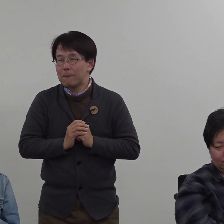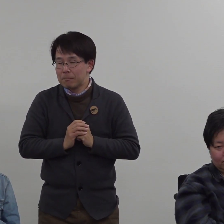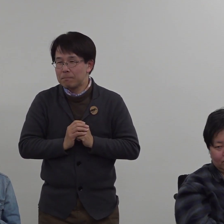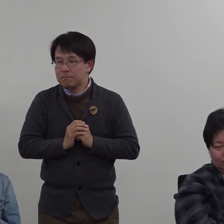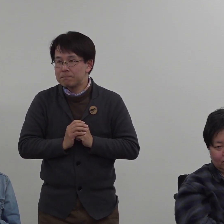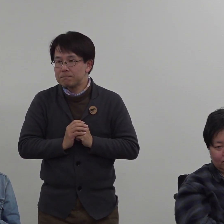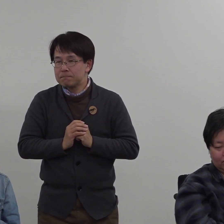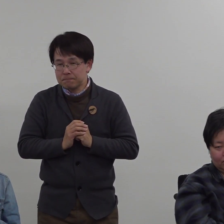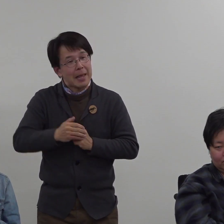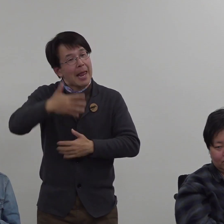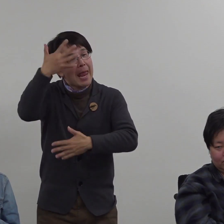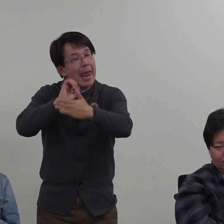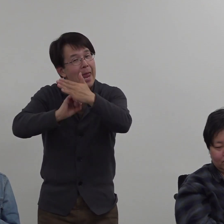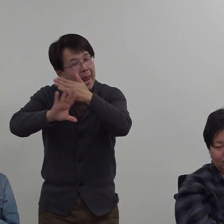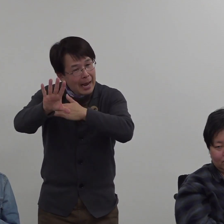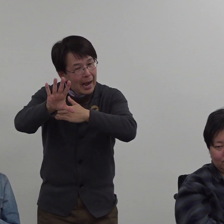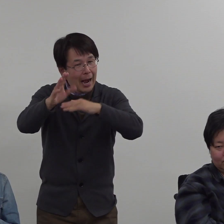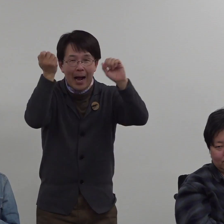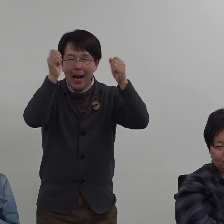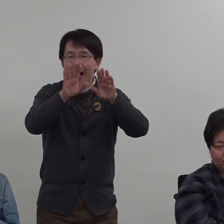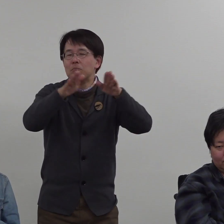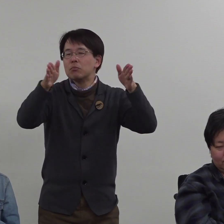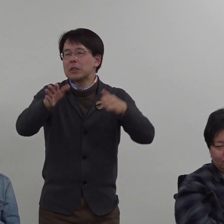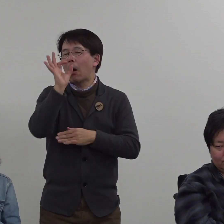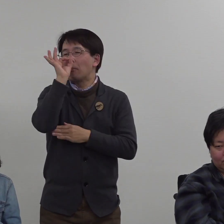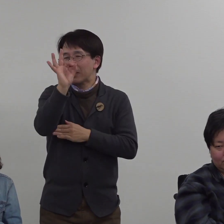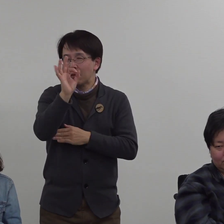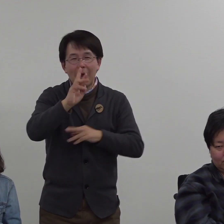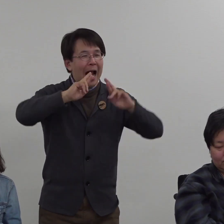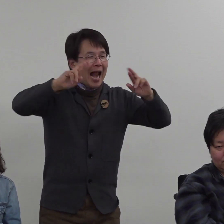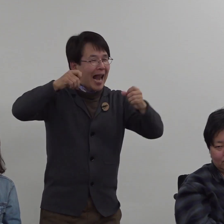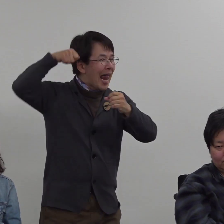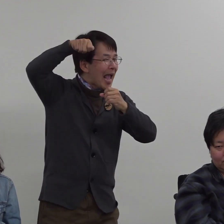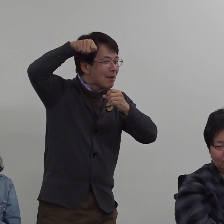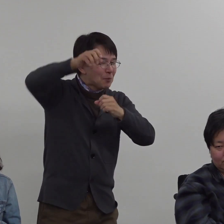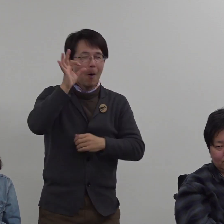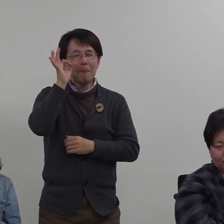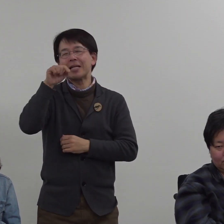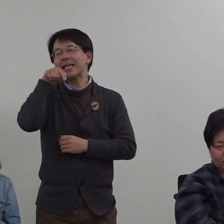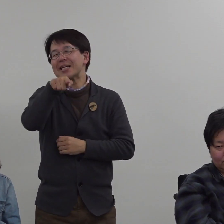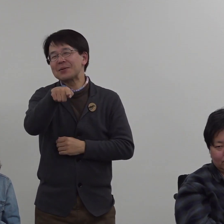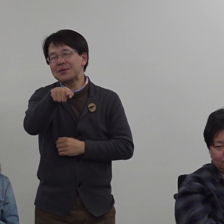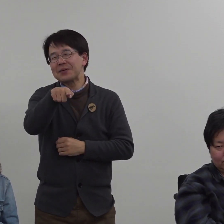映画や舞台を見に行ったりライブを見に行ったりということを楽しんでいます